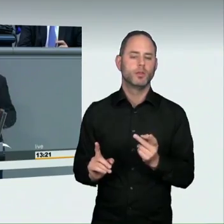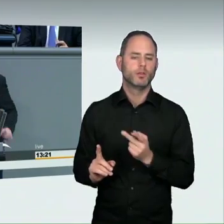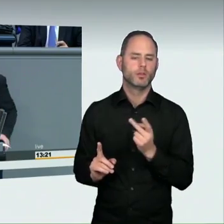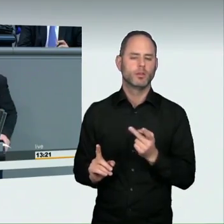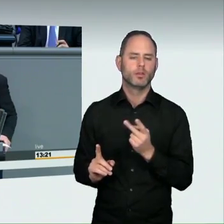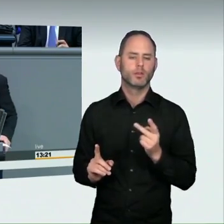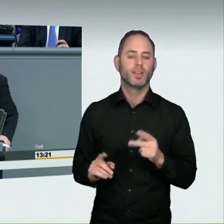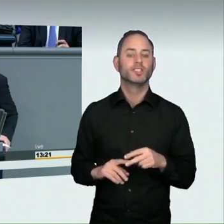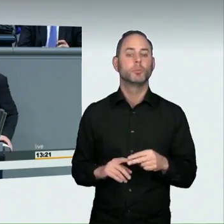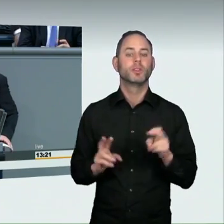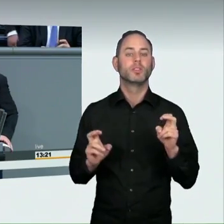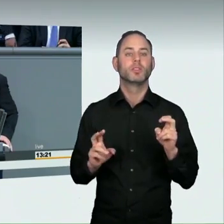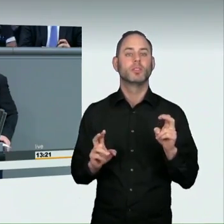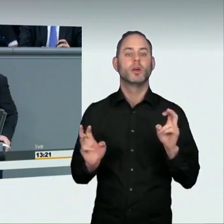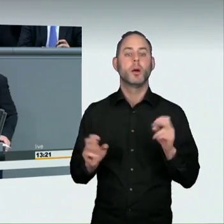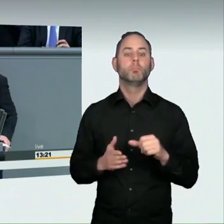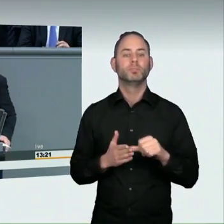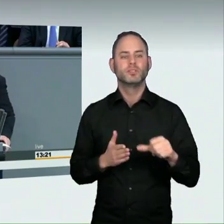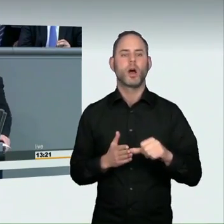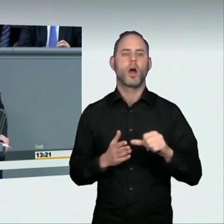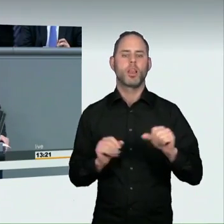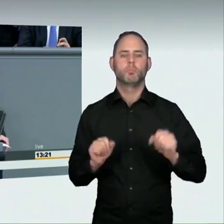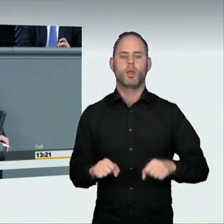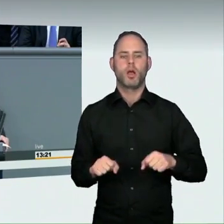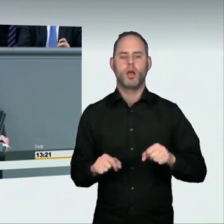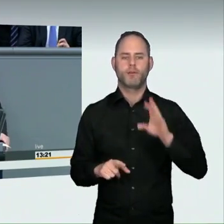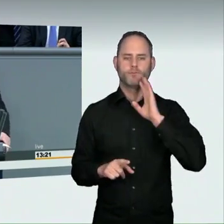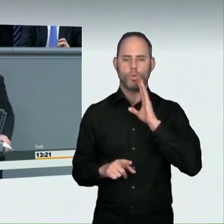Ein Instrument ist ohne Zweifel bezahlbarer Wohnraum.